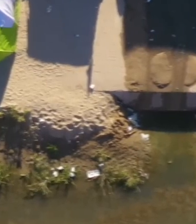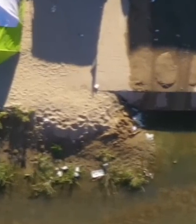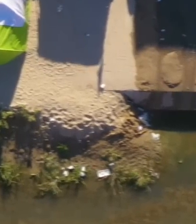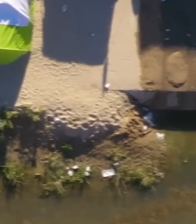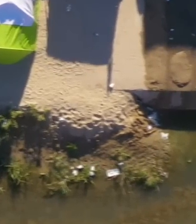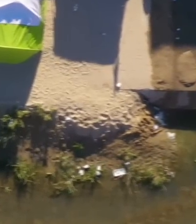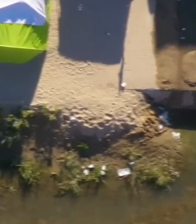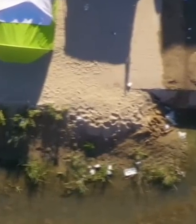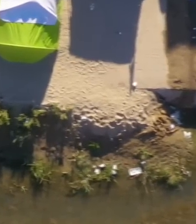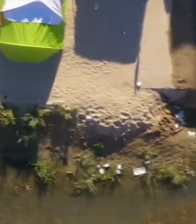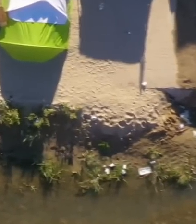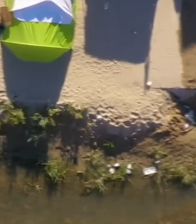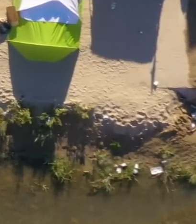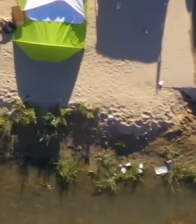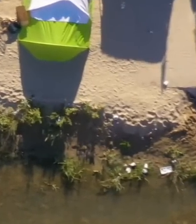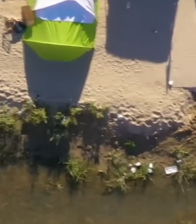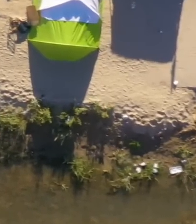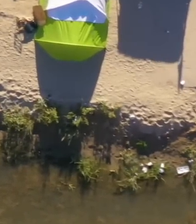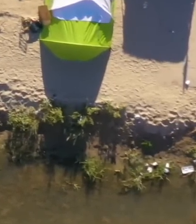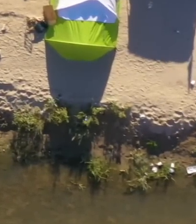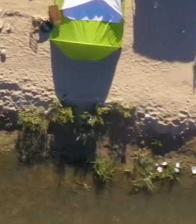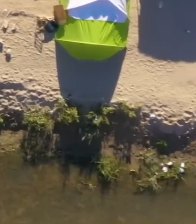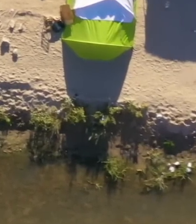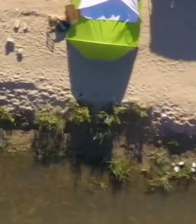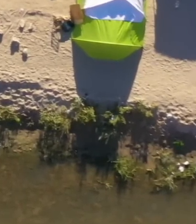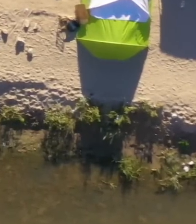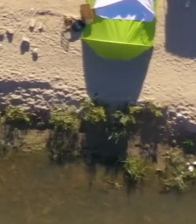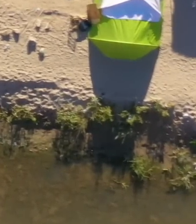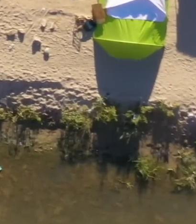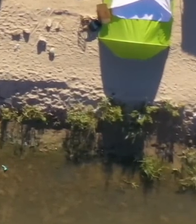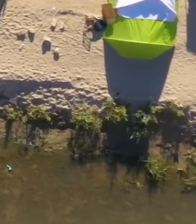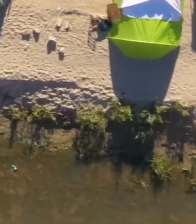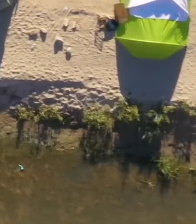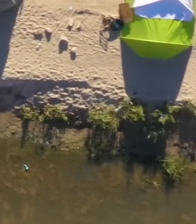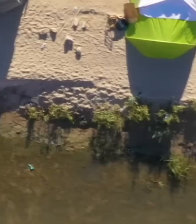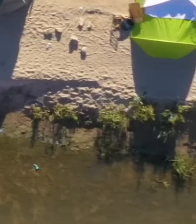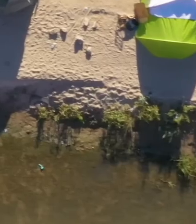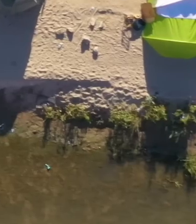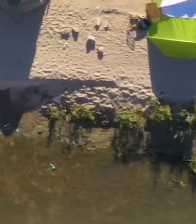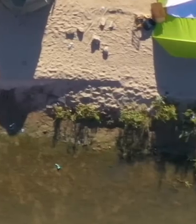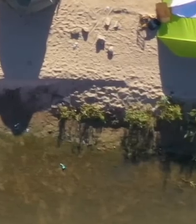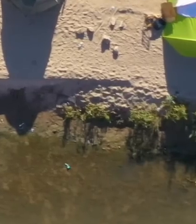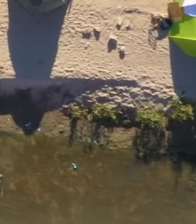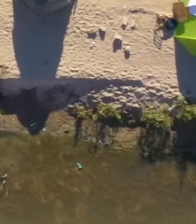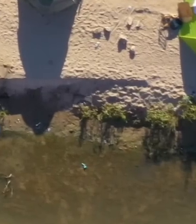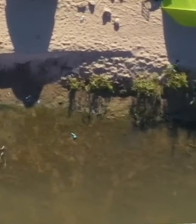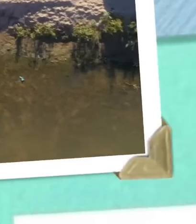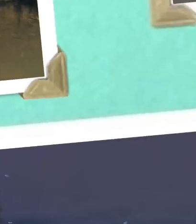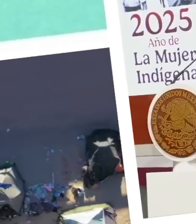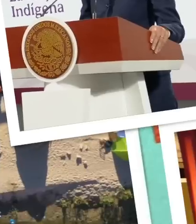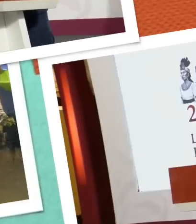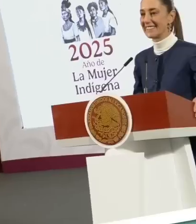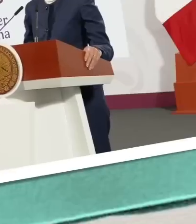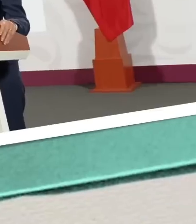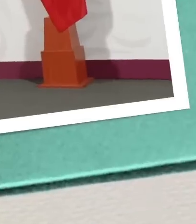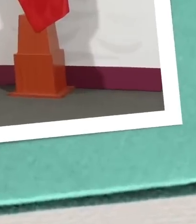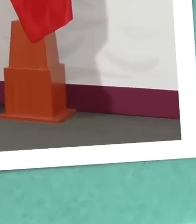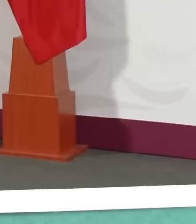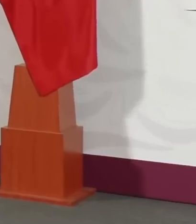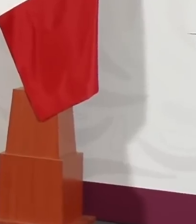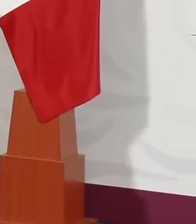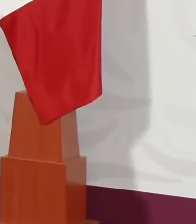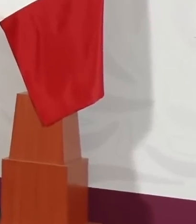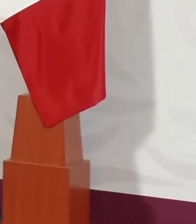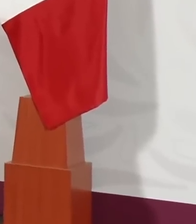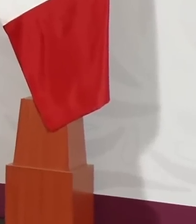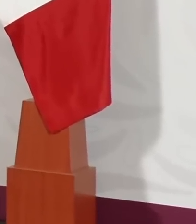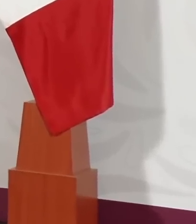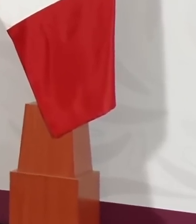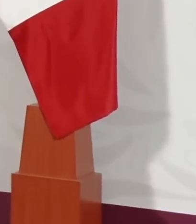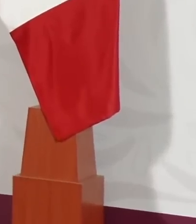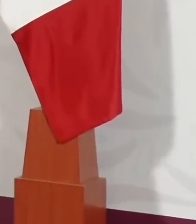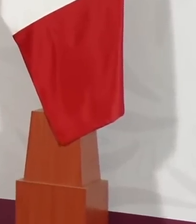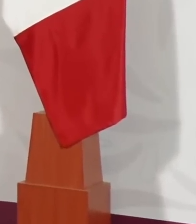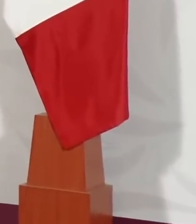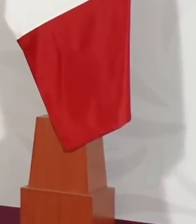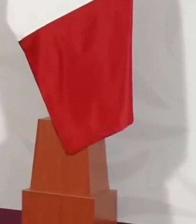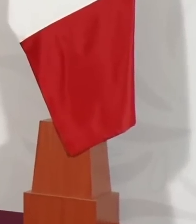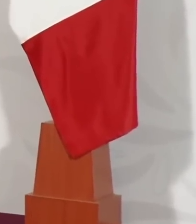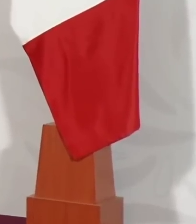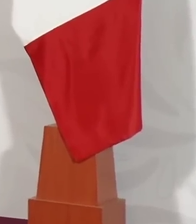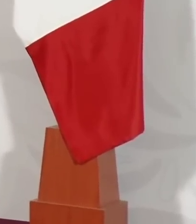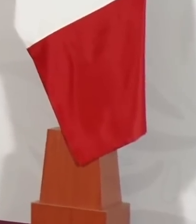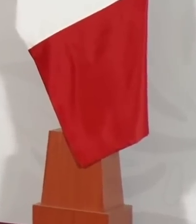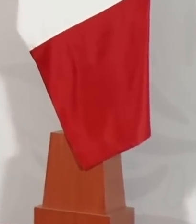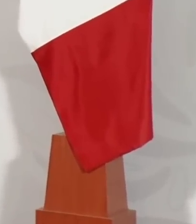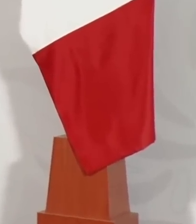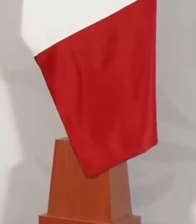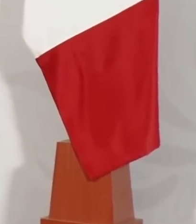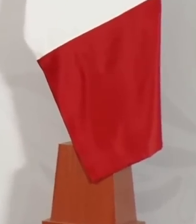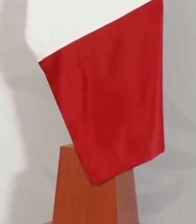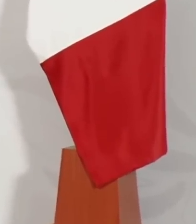Unidos ya vieron el tweet no